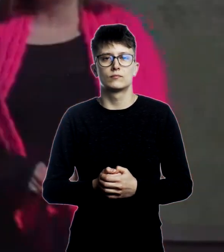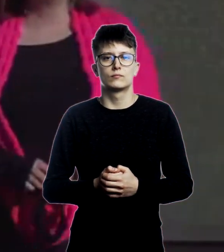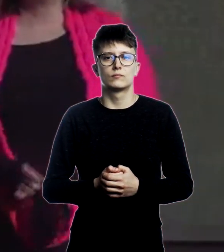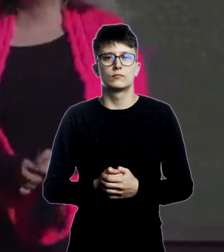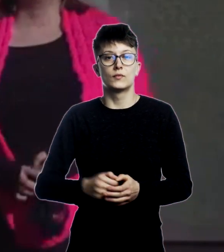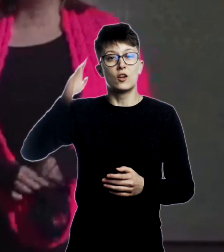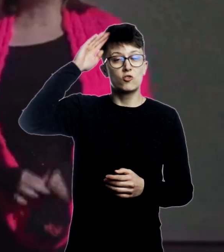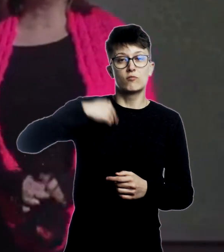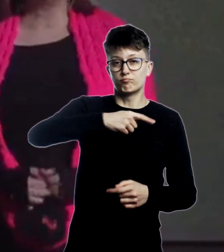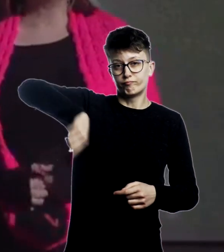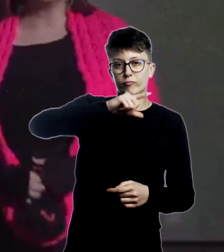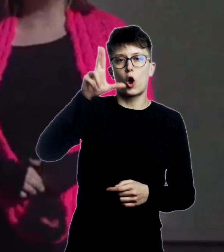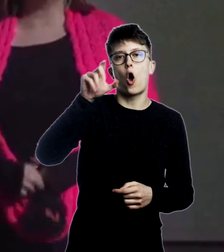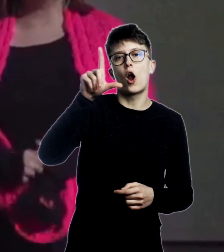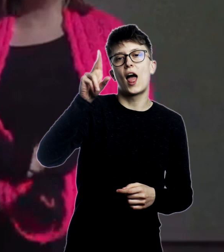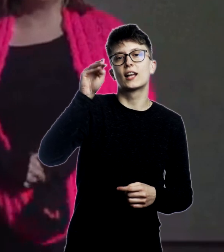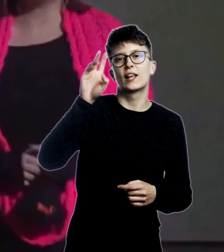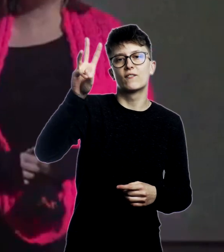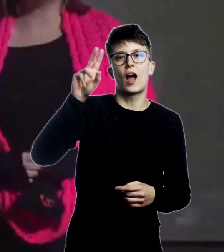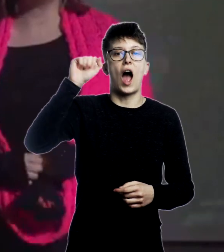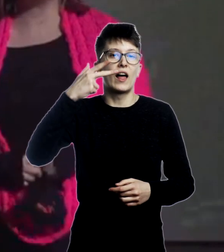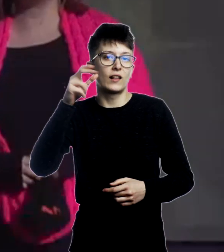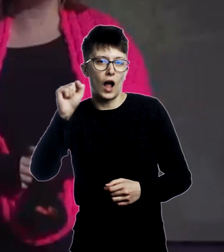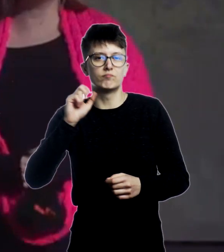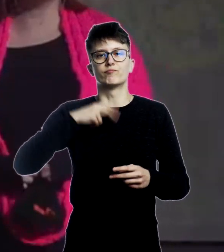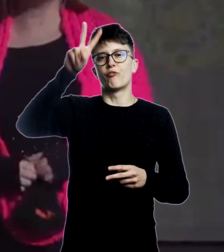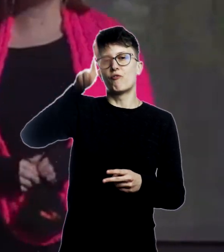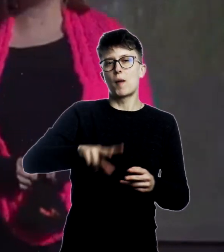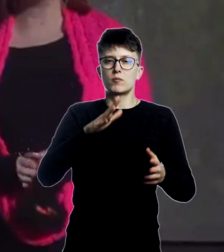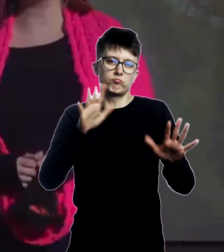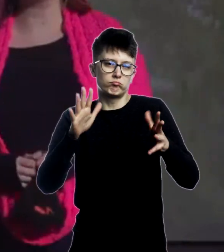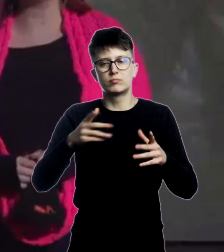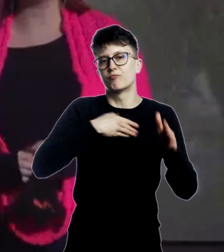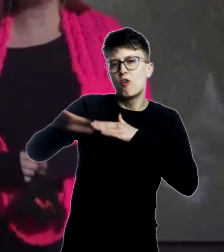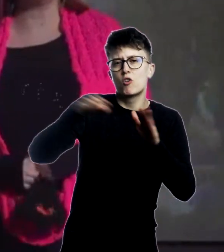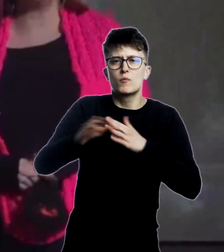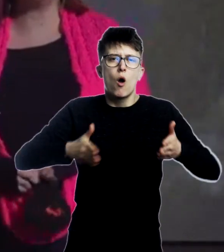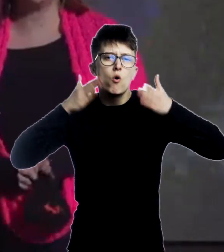Cześć, jesteśmy Kolektyw ANKA i od prawie dwóch miesięcy wychodzimy na ulice Lublina.